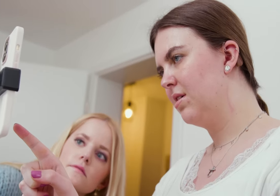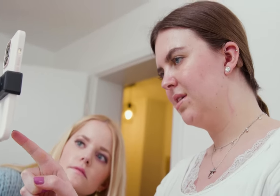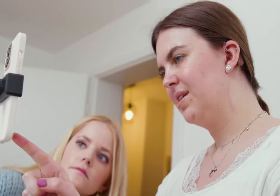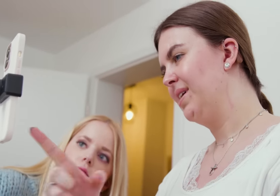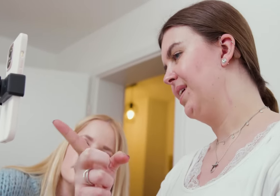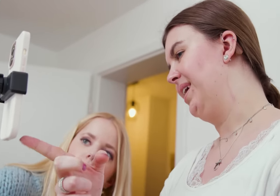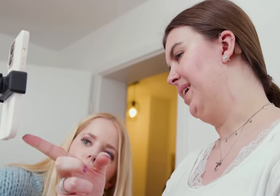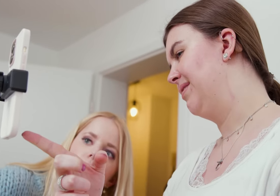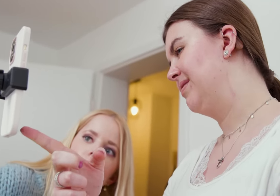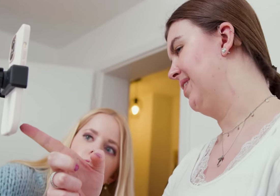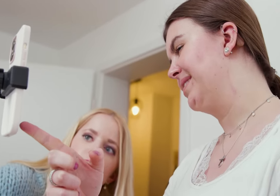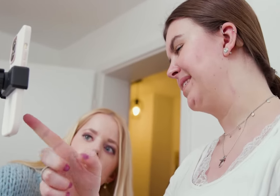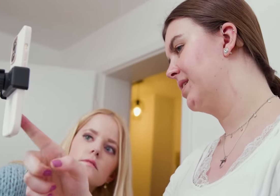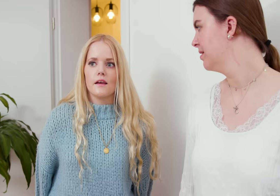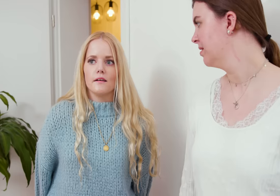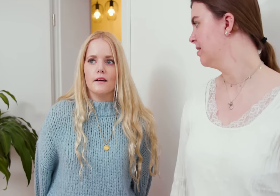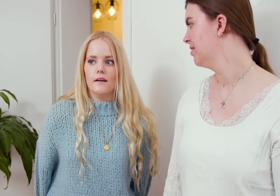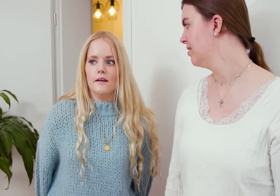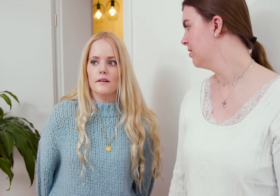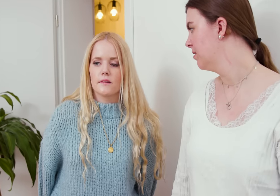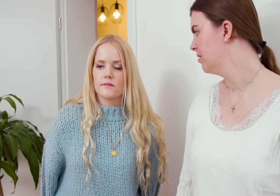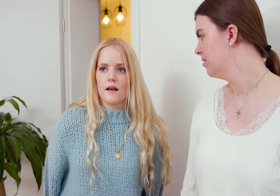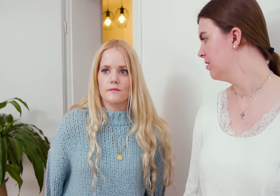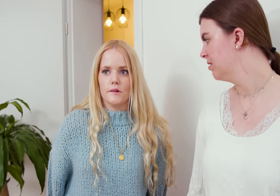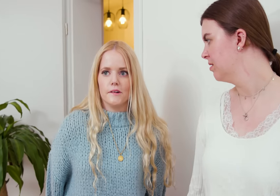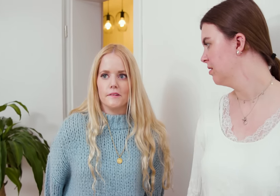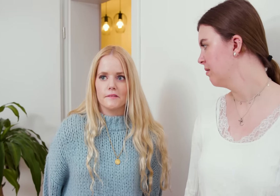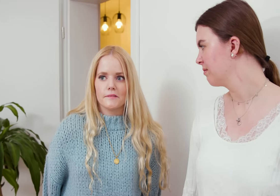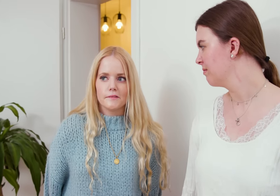Ja, ich würd auch sagen, dass ... wir sagen wollen ...